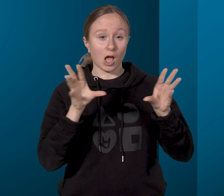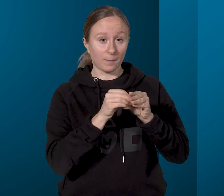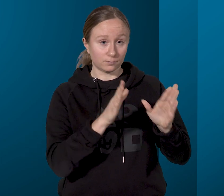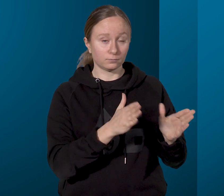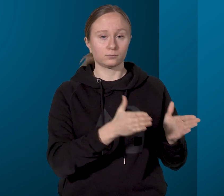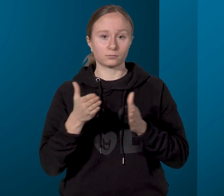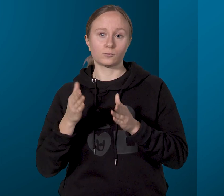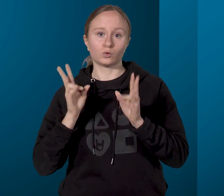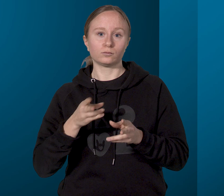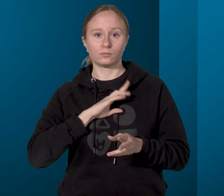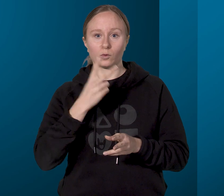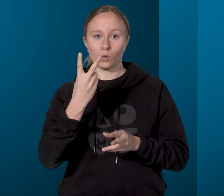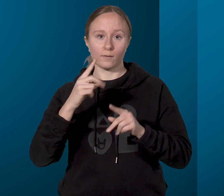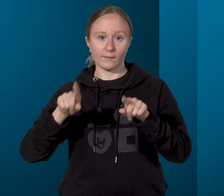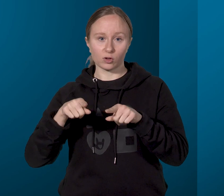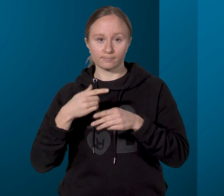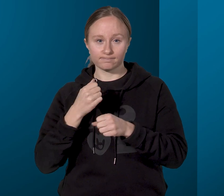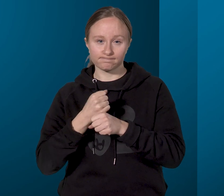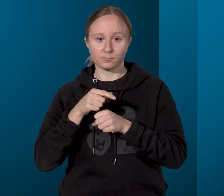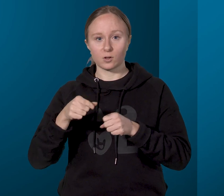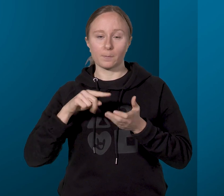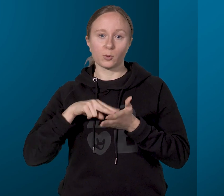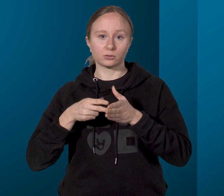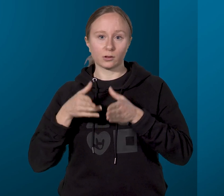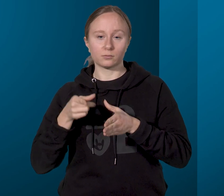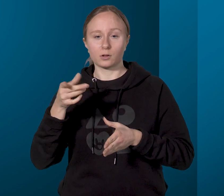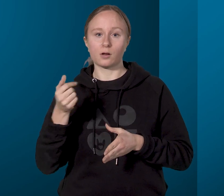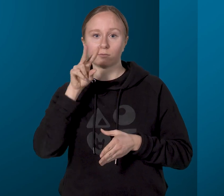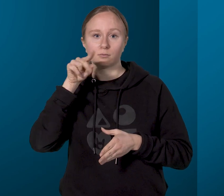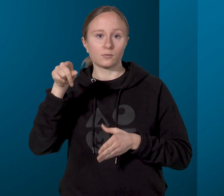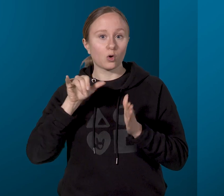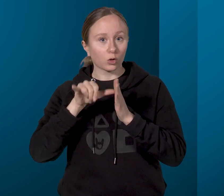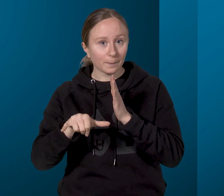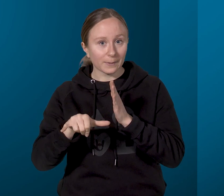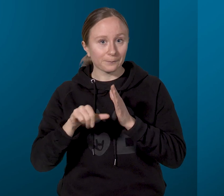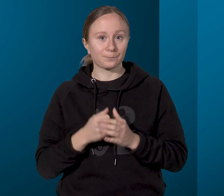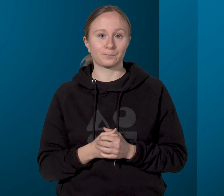Förutom rapporten producerade projektet två videor, - de kan ses på YouTube.